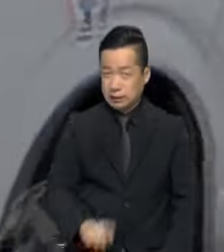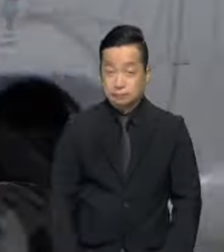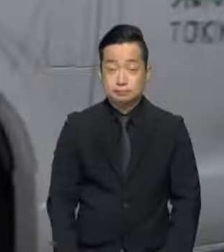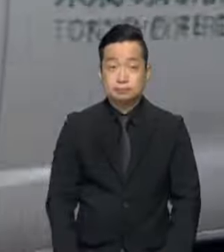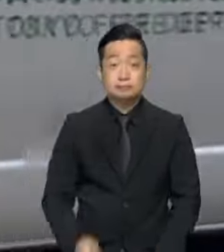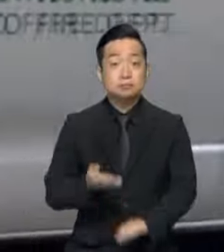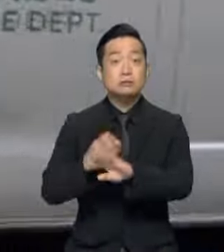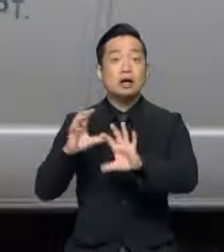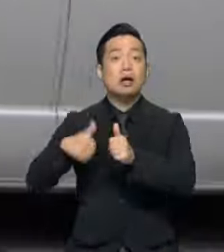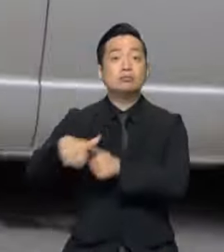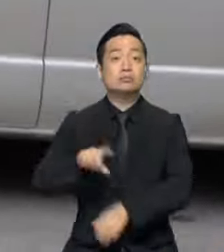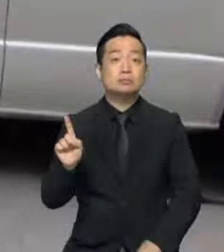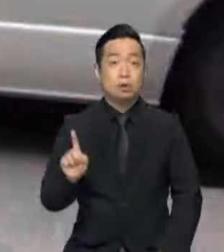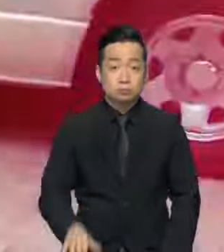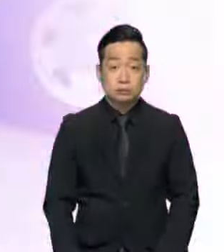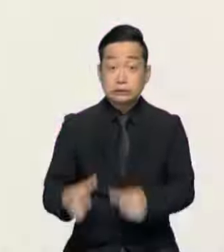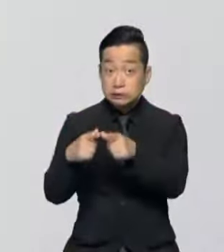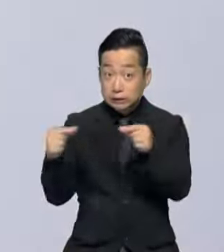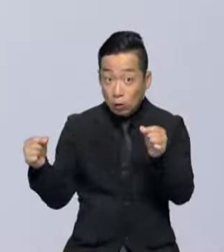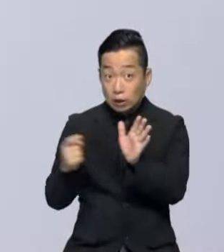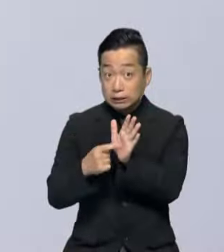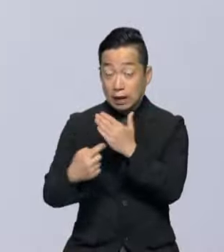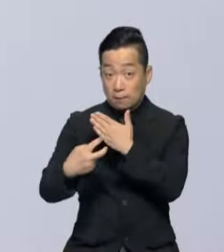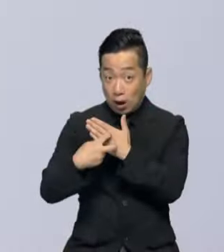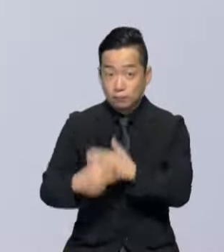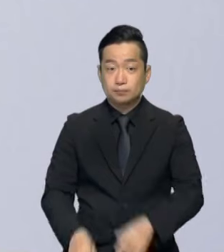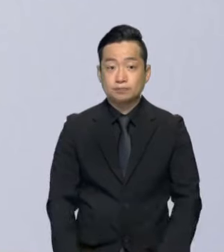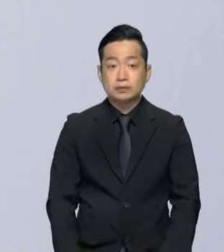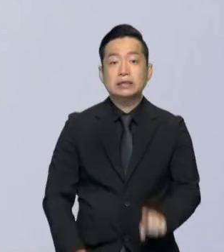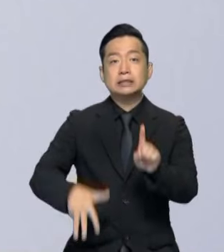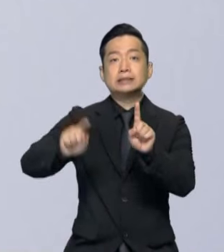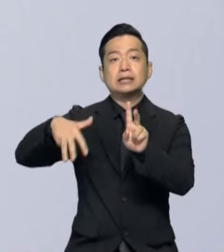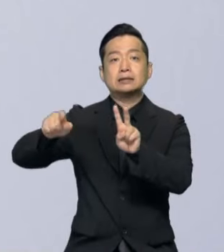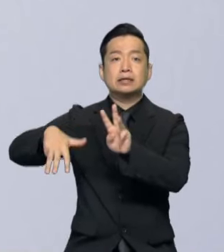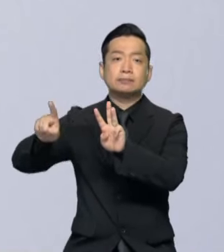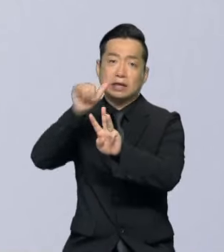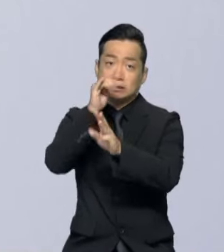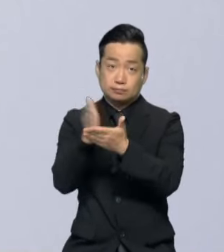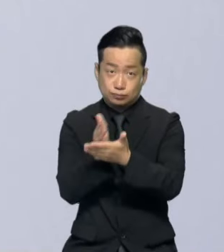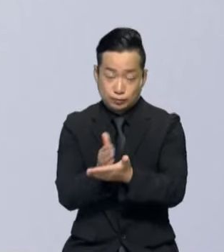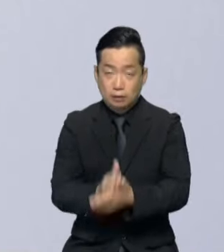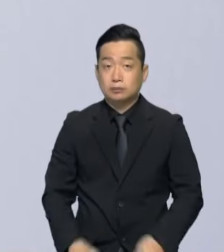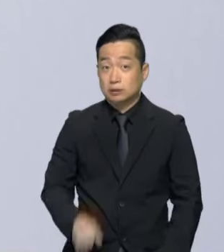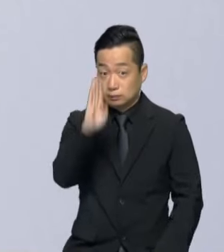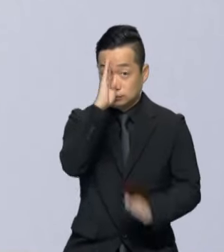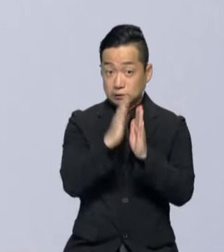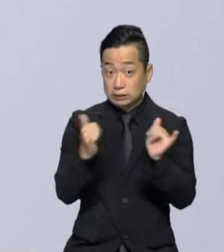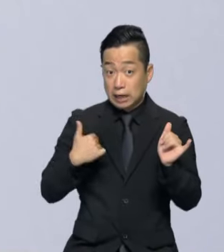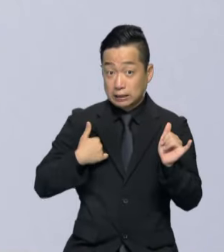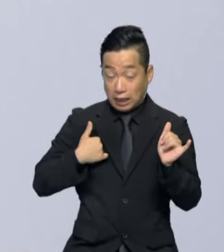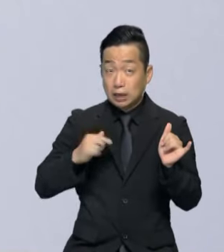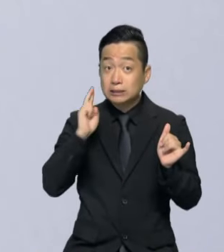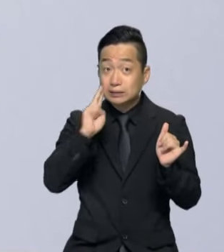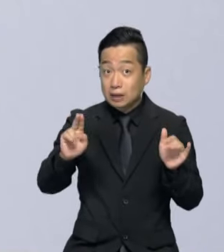(기자) 외국은 어떨까. 일본에서는 응급실이 1, 2, 3차로 나뉘어 있습니다. 환자가 중증인지 아닌지는 1차 응급실